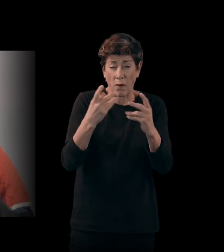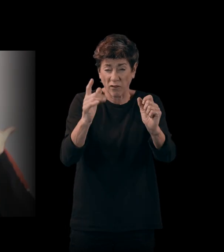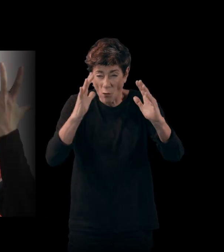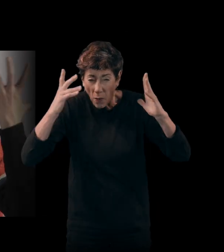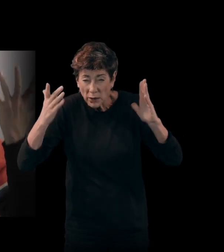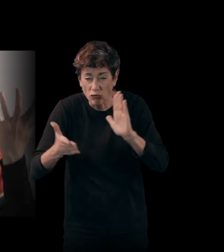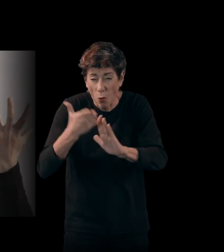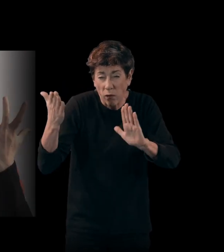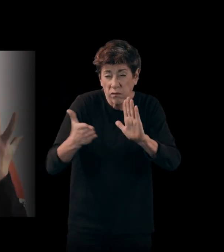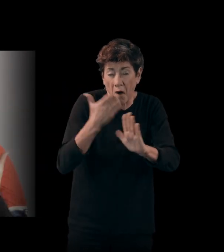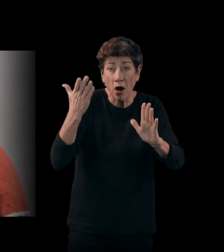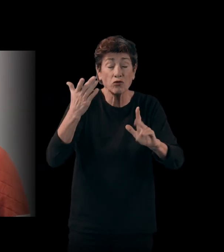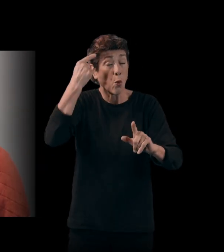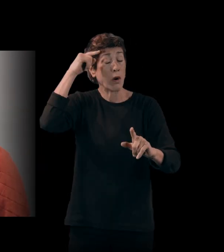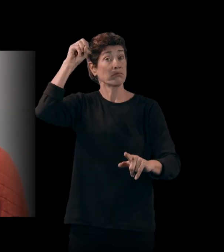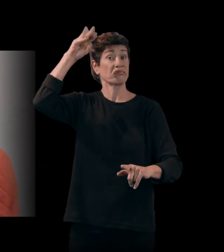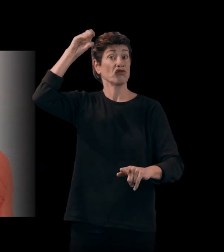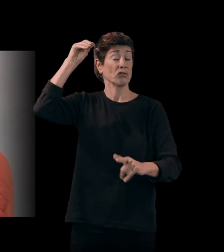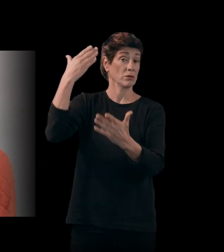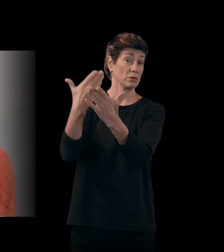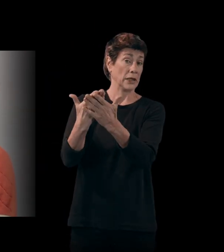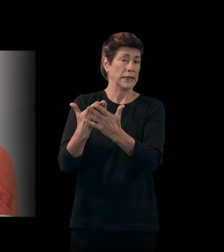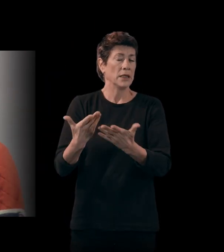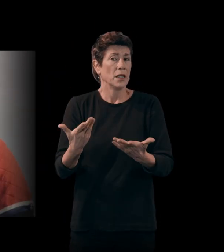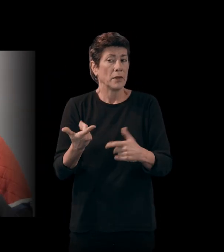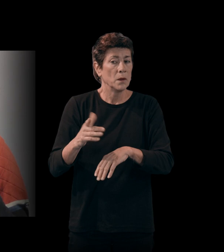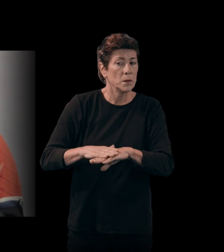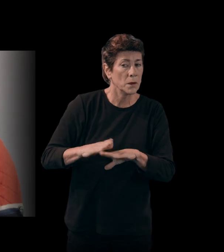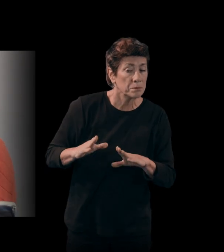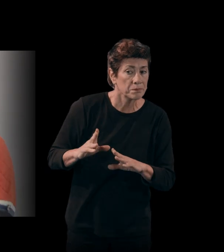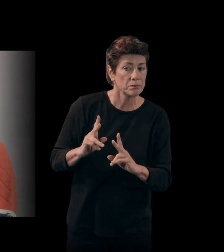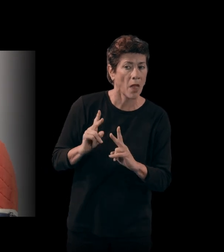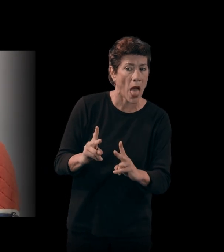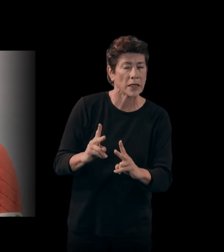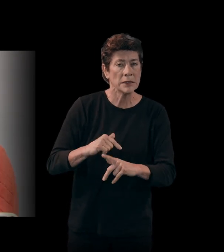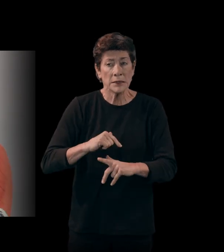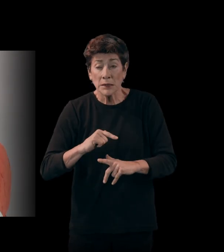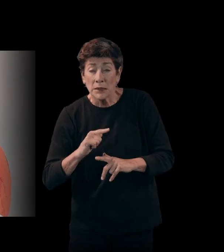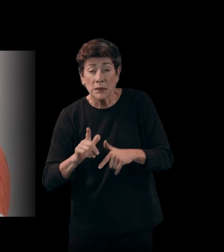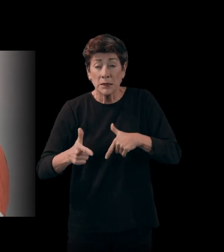peu vite, c'est peut-être la seule idée qu'on peut en avoir. Et donc, forcément, quand on y arrive en arpentant et la jungle,